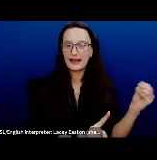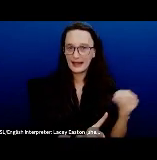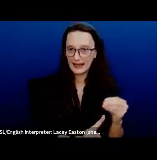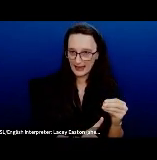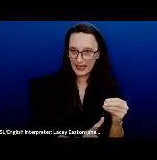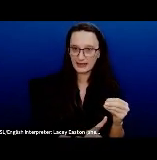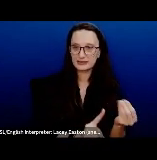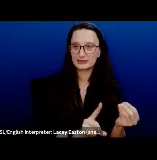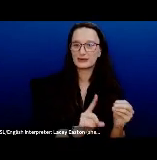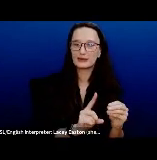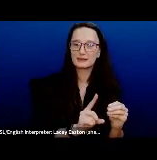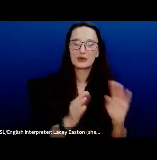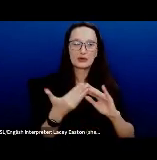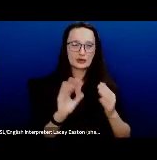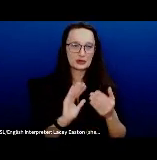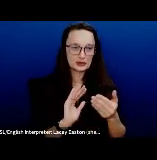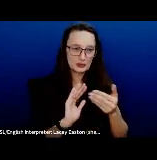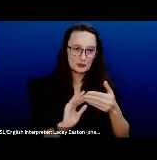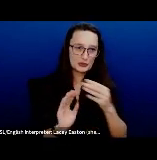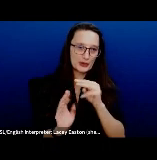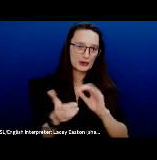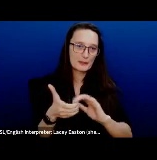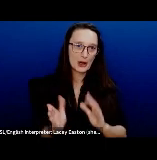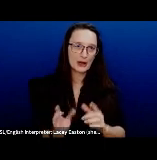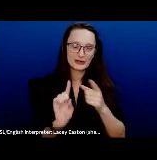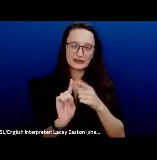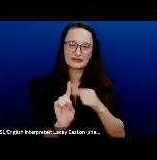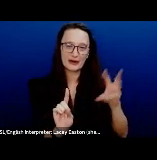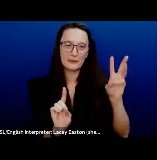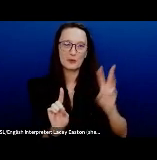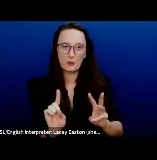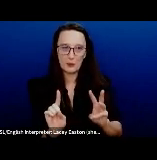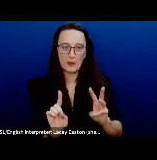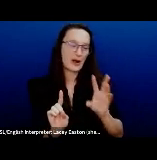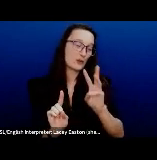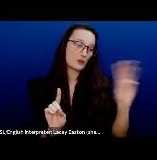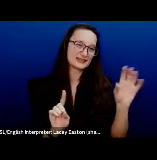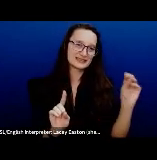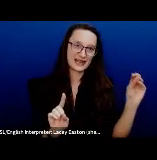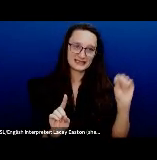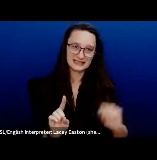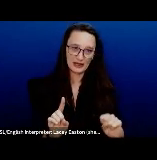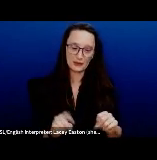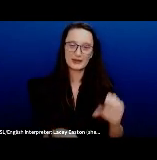ellos dirigiran la parte de las garantías procesales de nuestra sesión y también